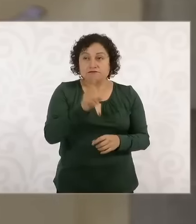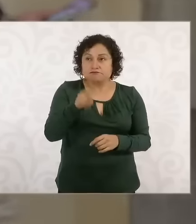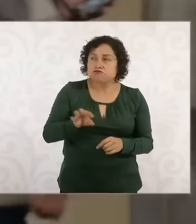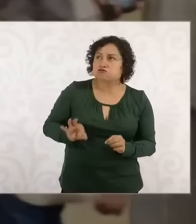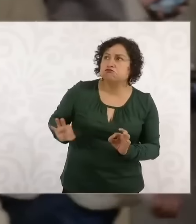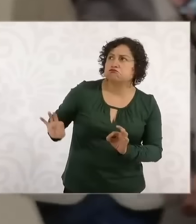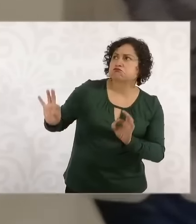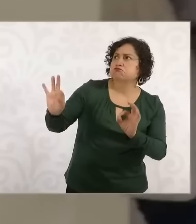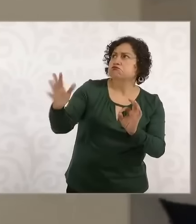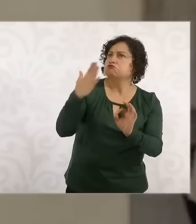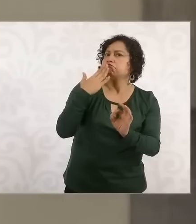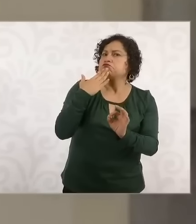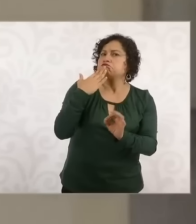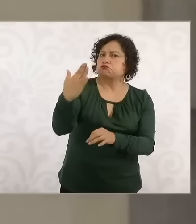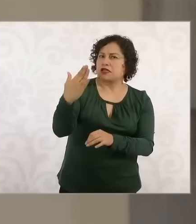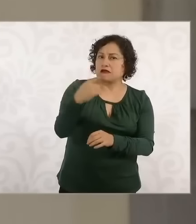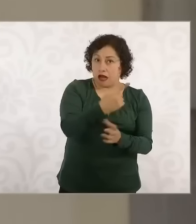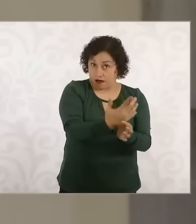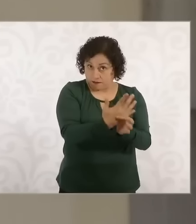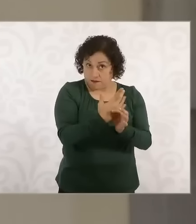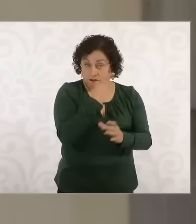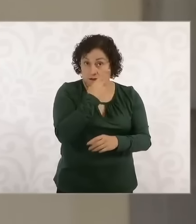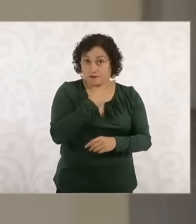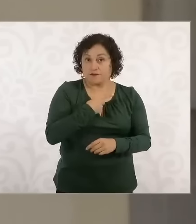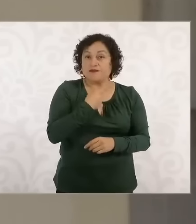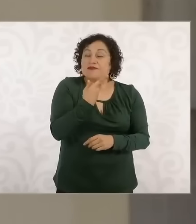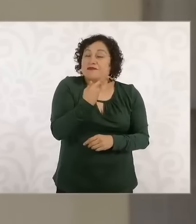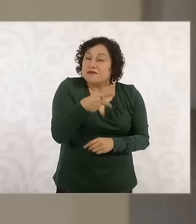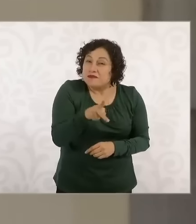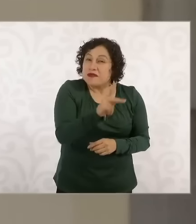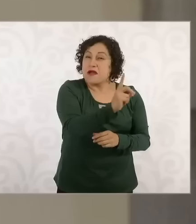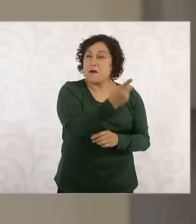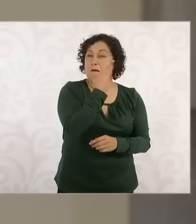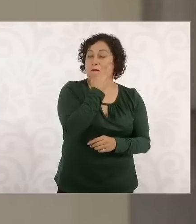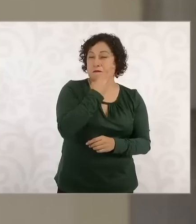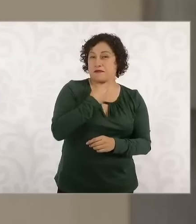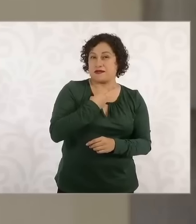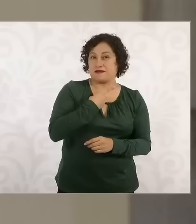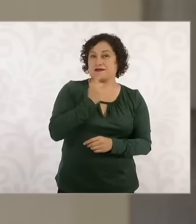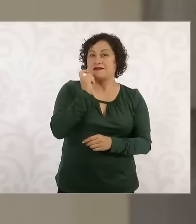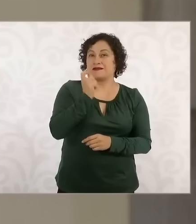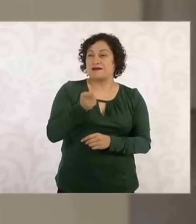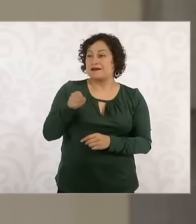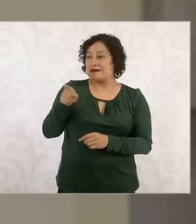me comentaba que eso es en general que se tiene que caminar hacia la humanización." dice, "Yo